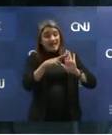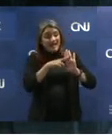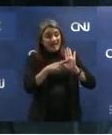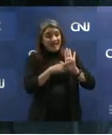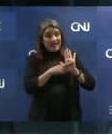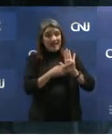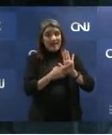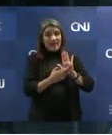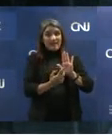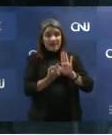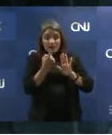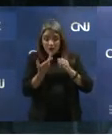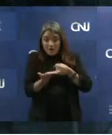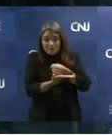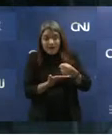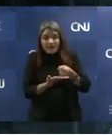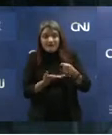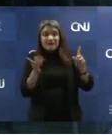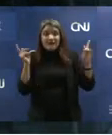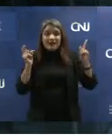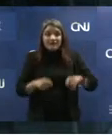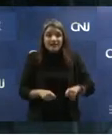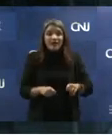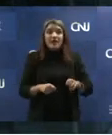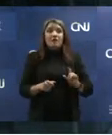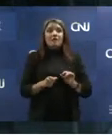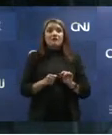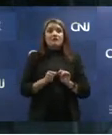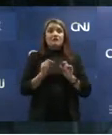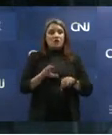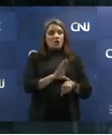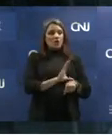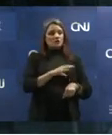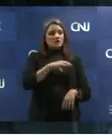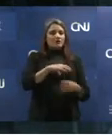extrair tanto do 94 da Constituição quanto do 100 parágrafo segundo da Loman.